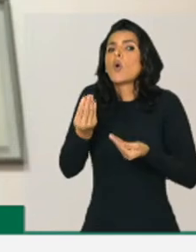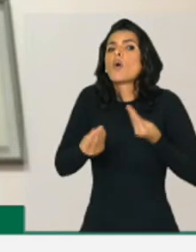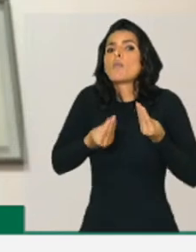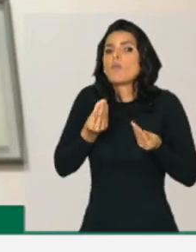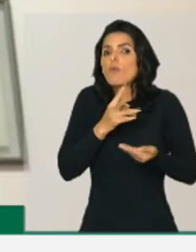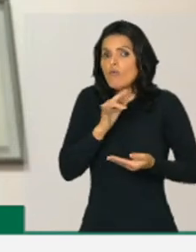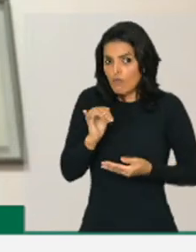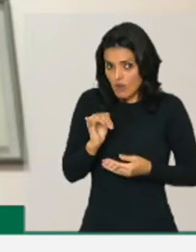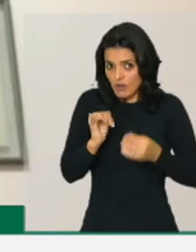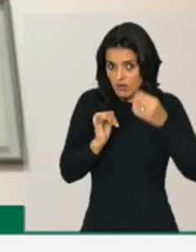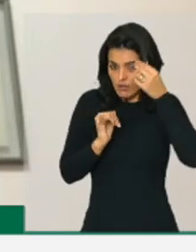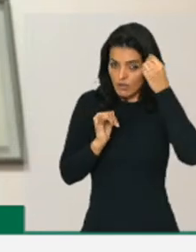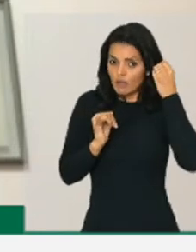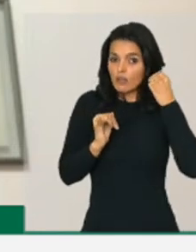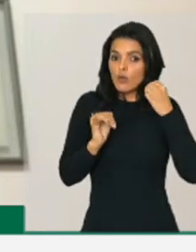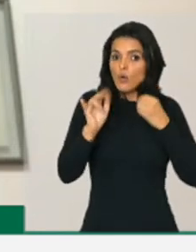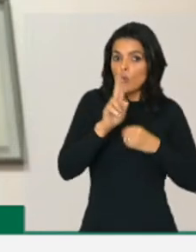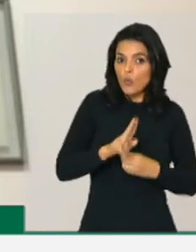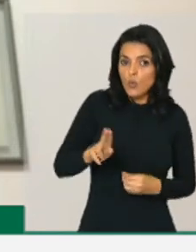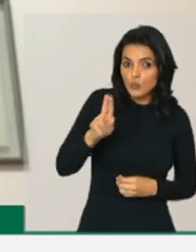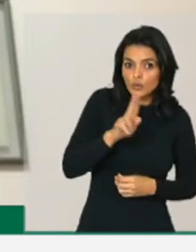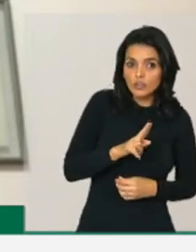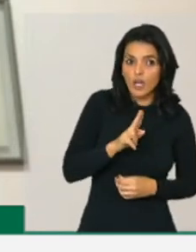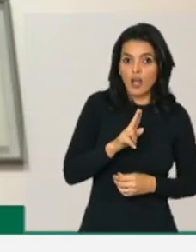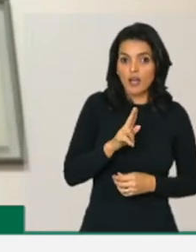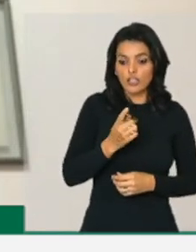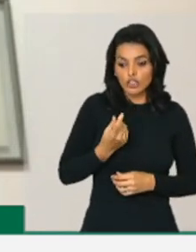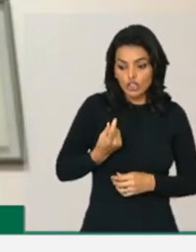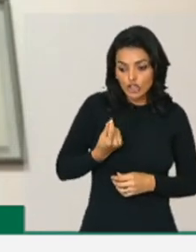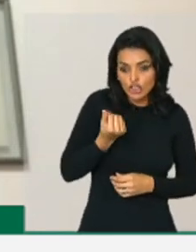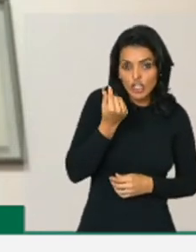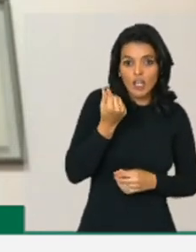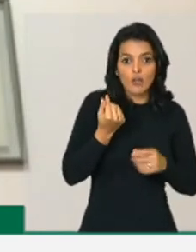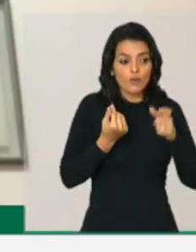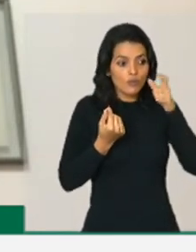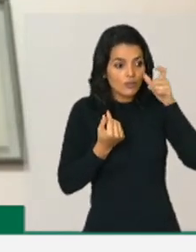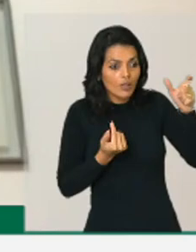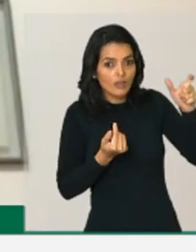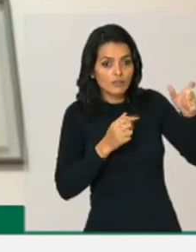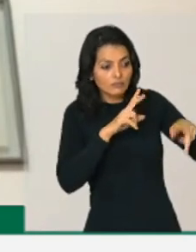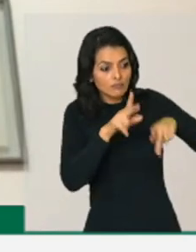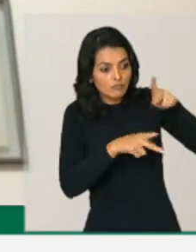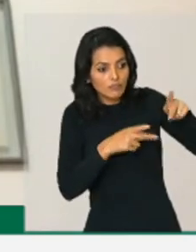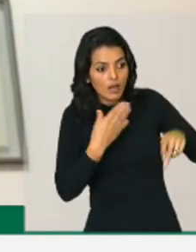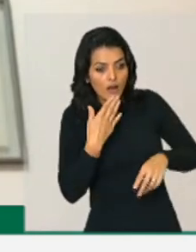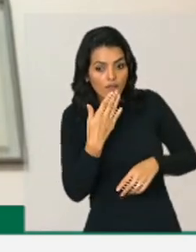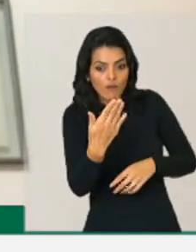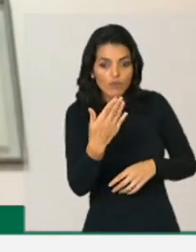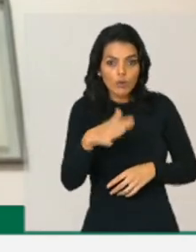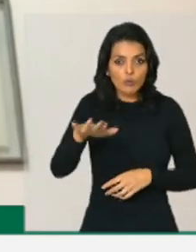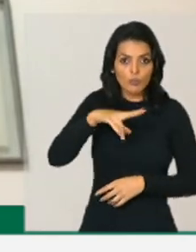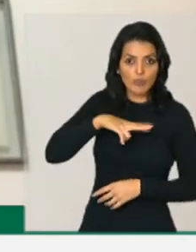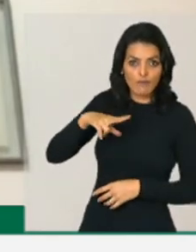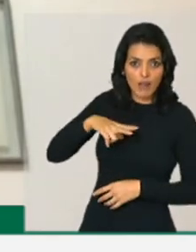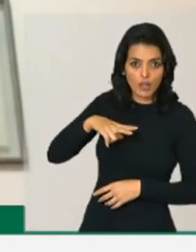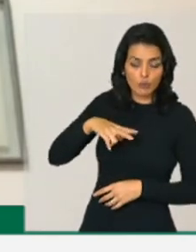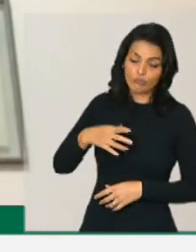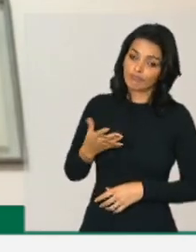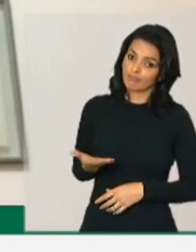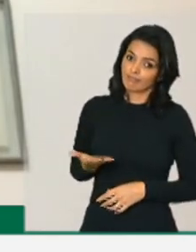PORTANTO SIM É EMENDA DO PDT. -- [PRESIDENTE]: NOVO? [DEPUTADO]: NOVO É SIM, PRESIDENTE. [PRESIDENTE]: AVANTE? PCDOB? [DEPUTADO]: SENHOR PRESIDENTE, É A OPORTUNIDADE